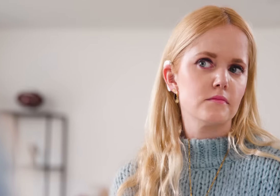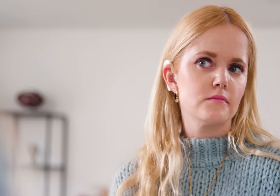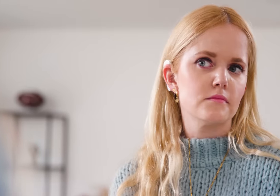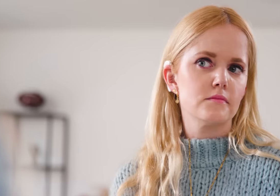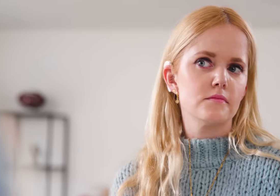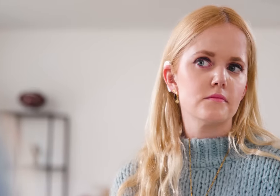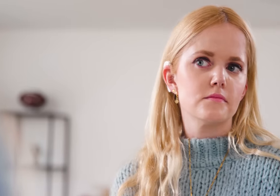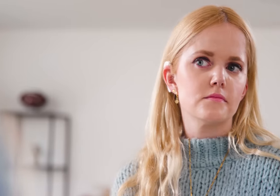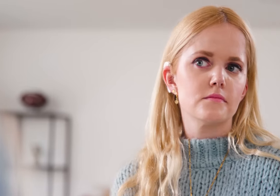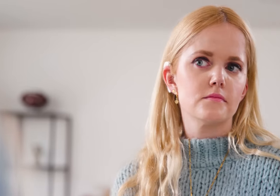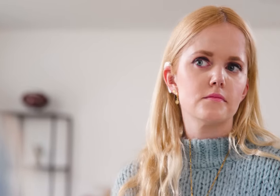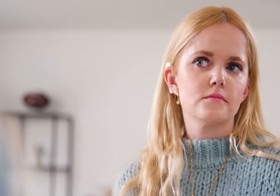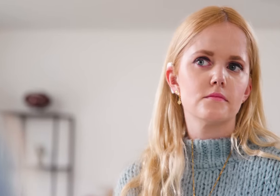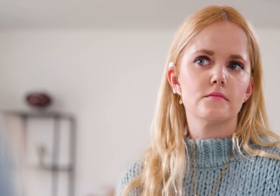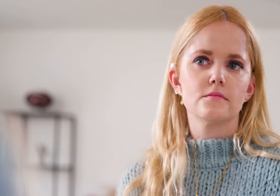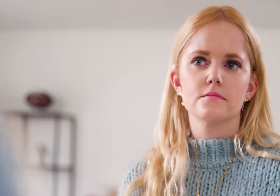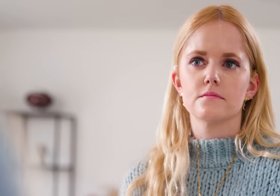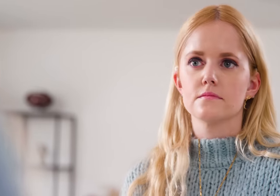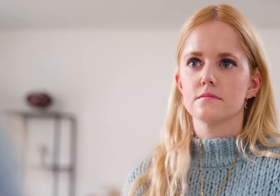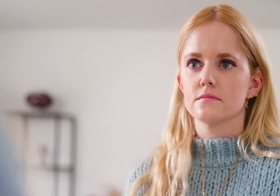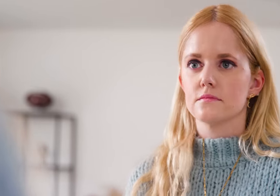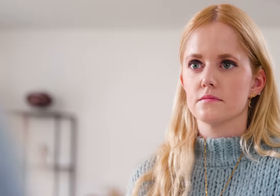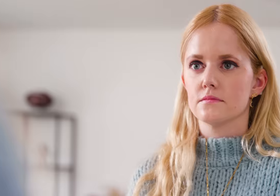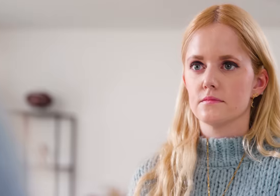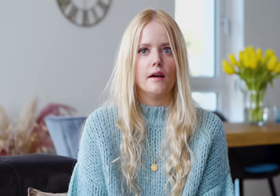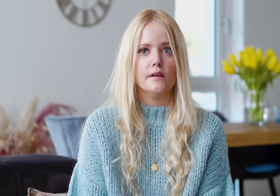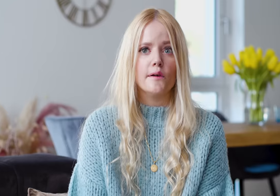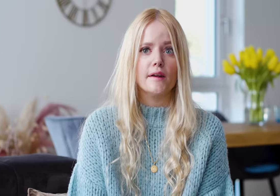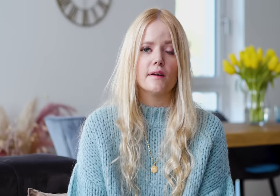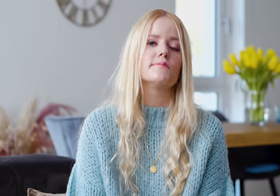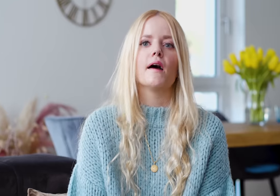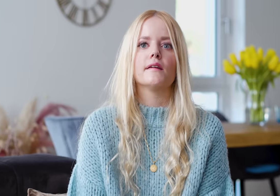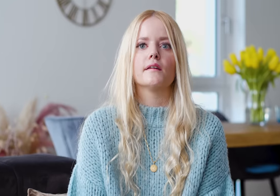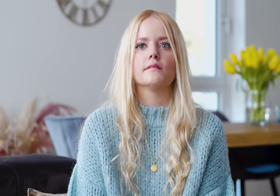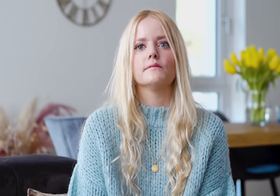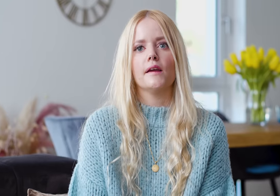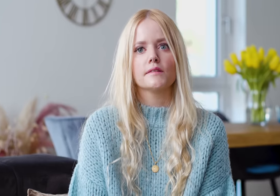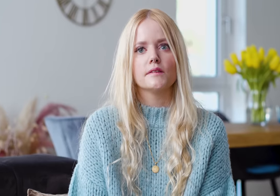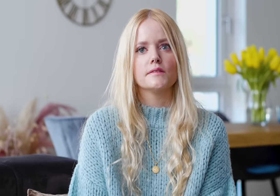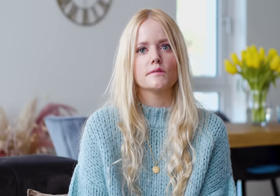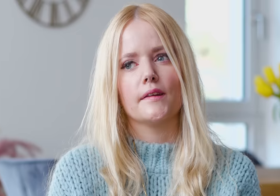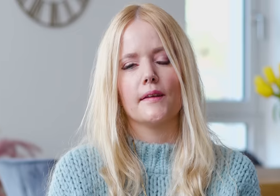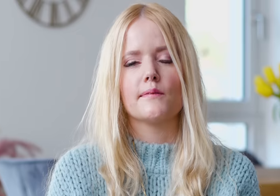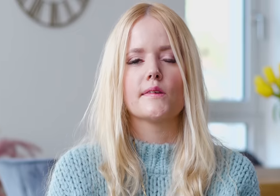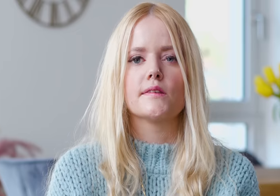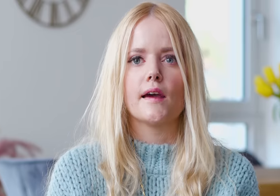Bei mir ist es so, dass meine Tumore im ... an den Hörnerven beide weg sind, deswegen hab ich zurzeit